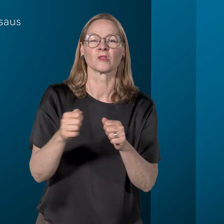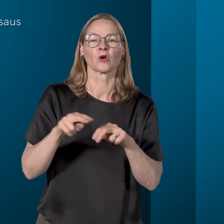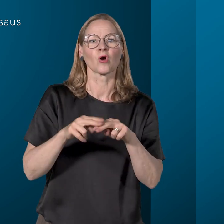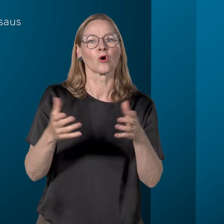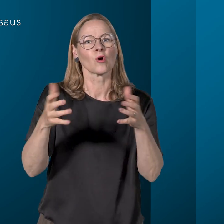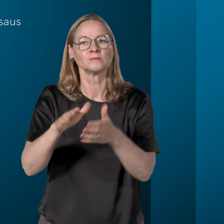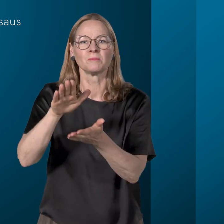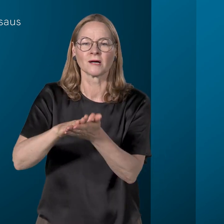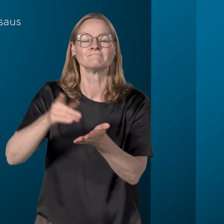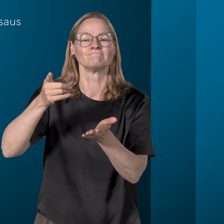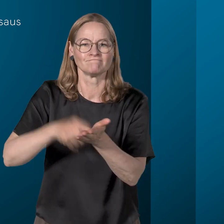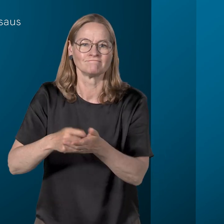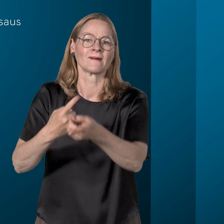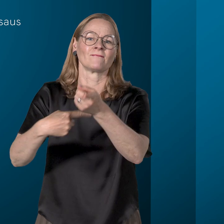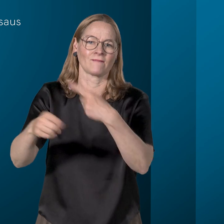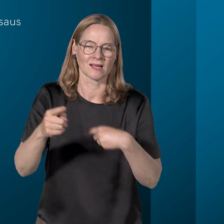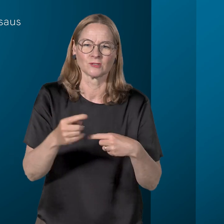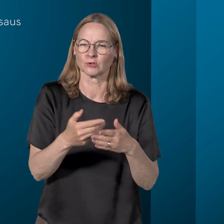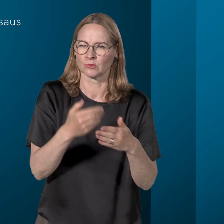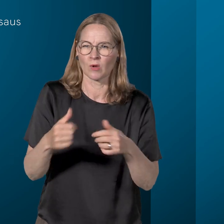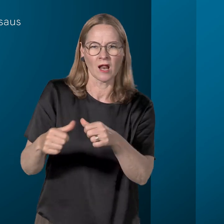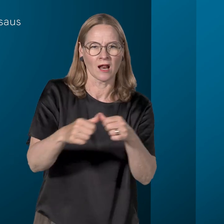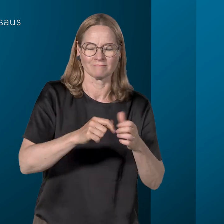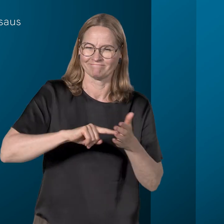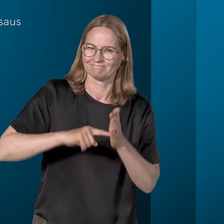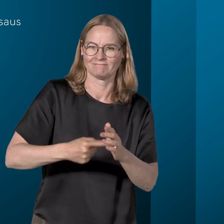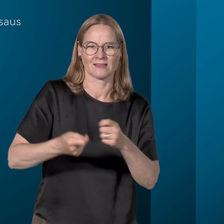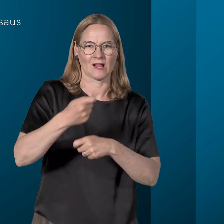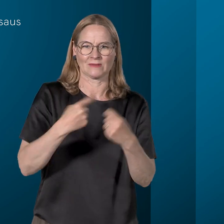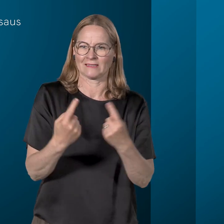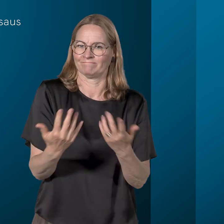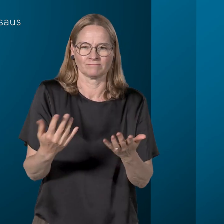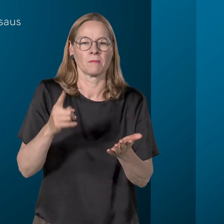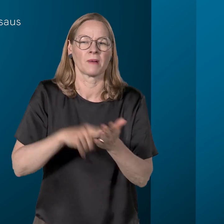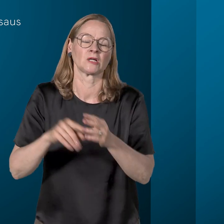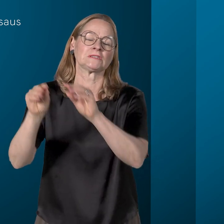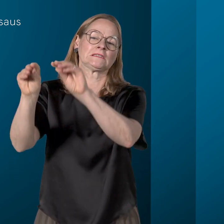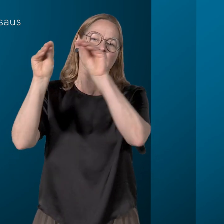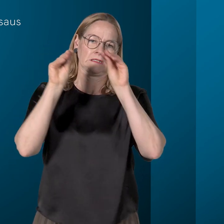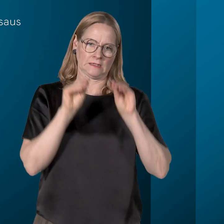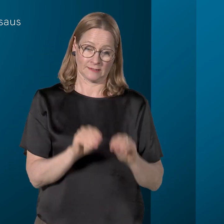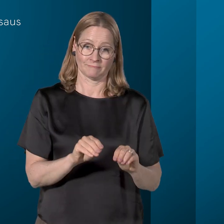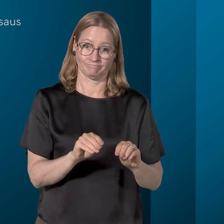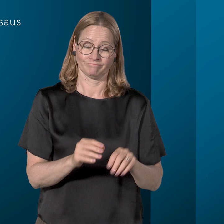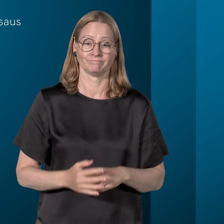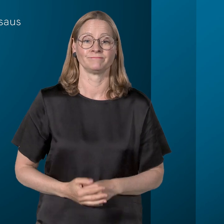mutta kokouspaikka on jouduttu vaihtamaan liiton tiukan taloustilanteen vuoksi.